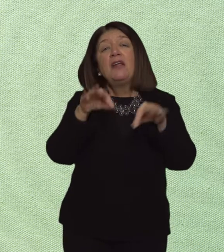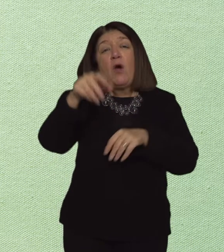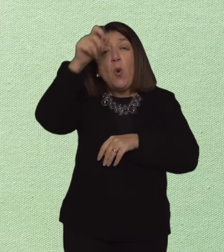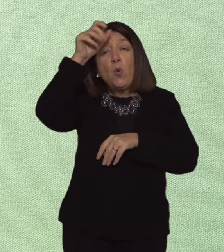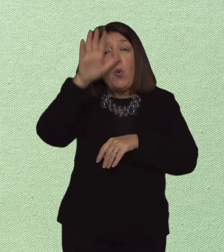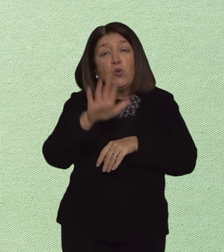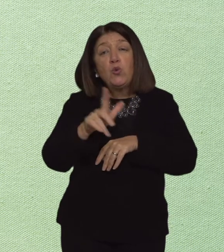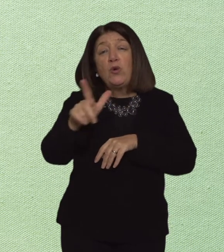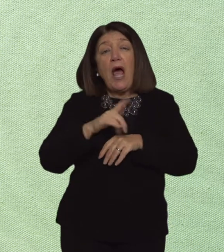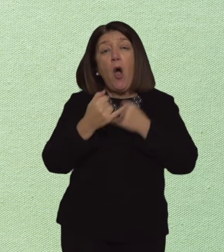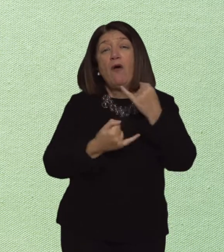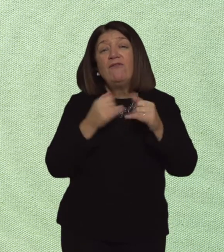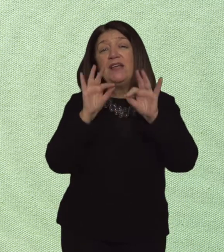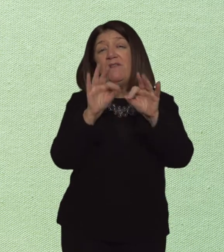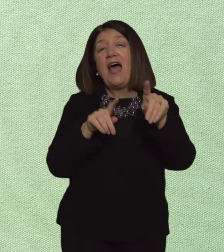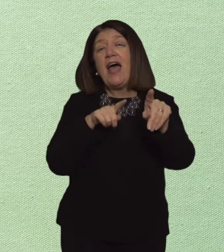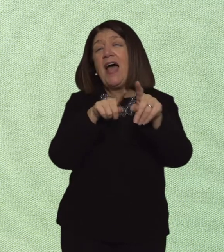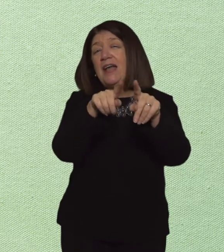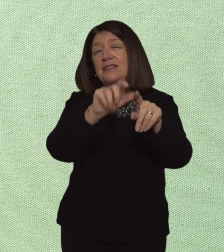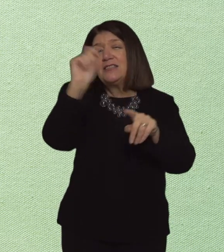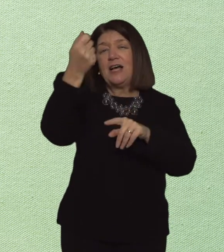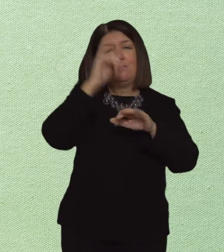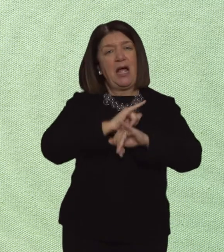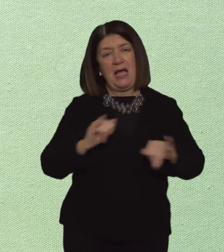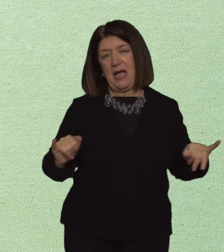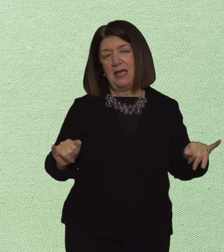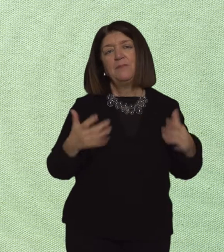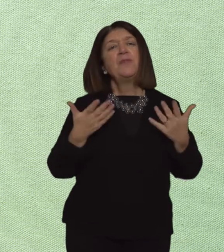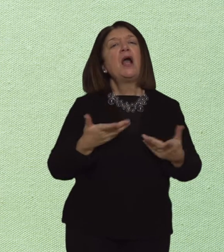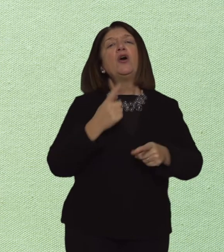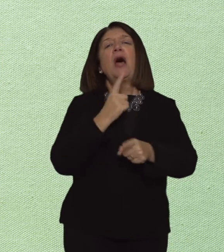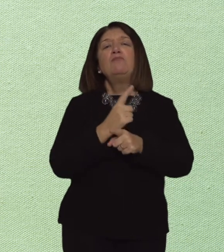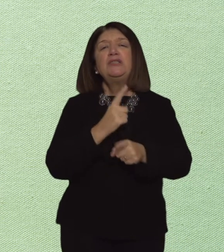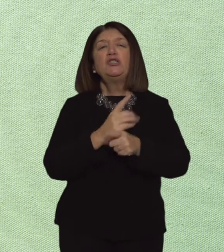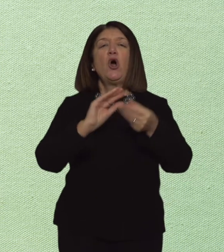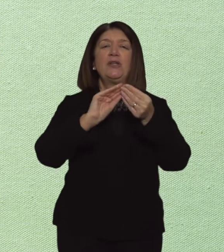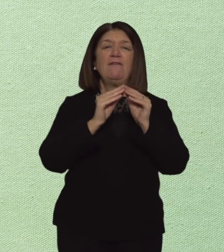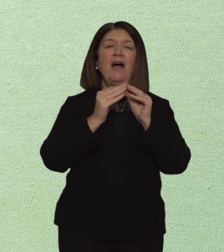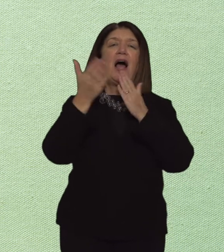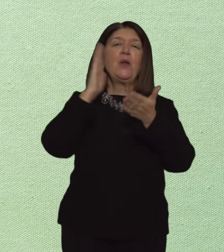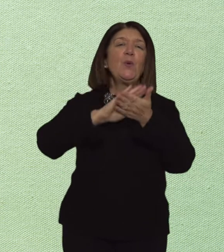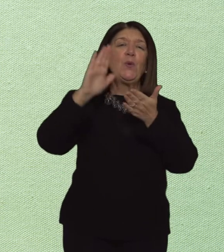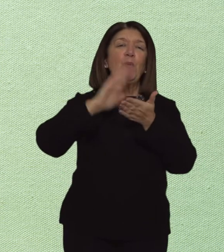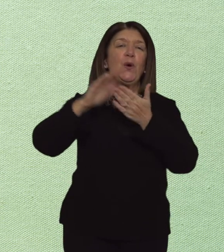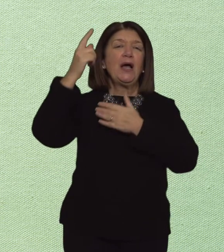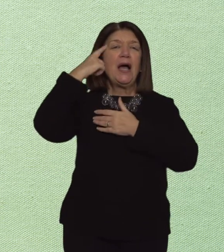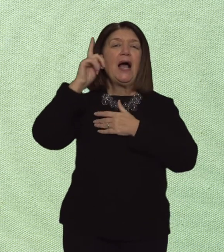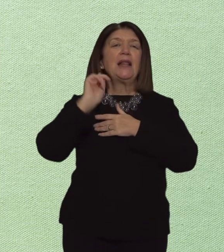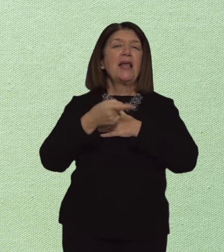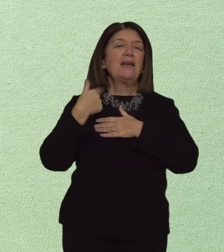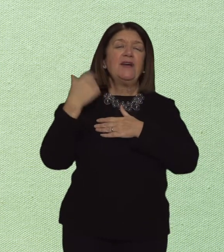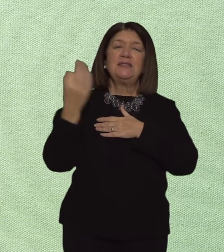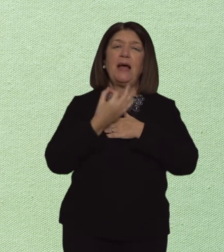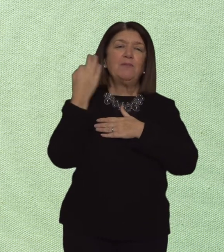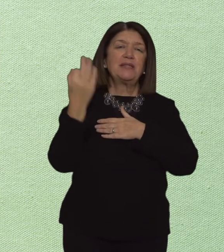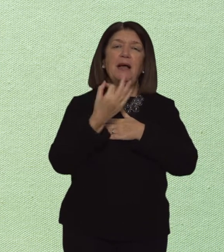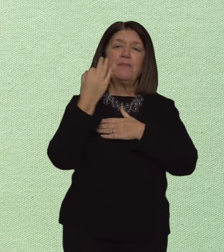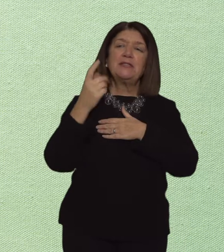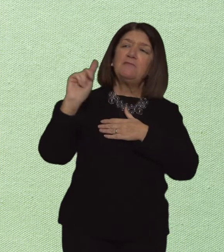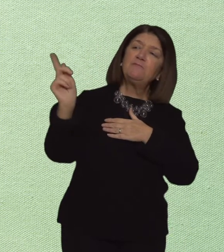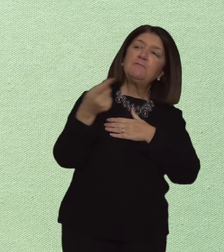mentale di porsi la questione costantemente, quando questo manca diventa un problema.